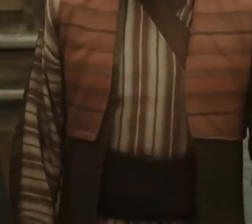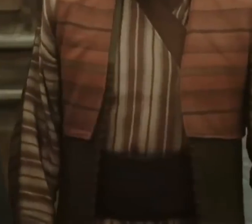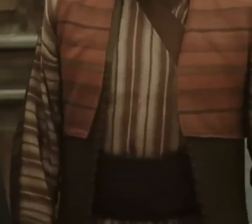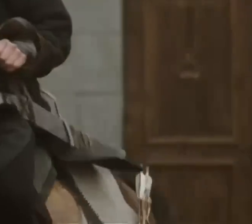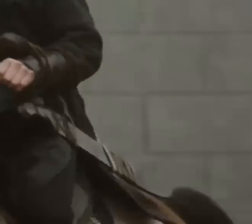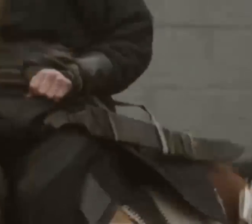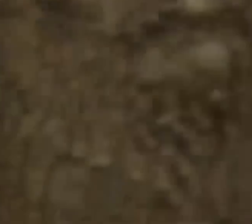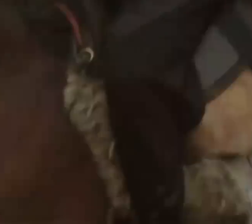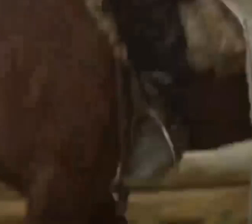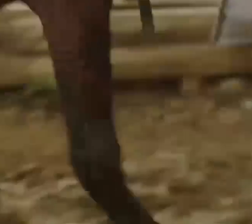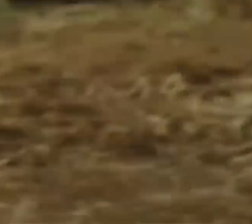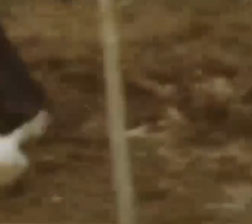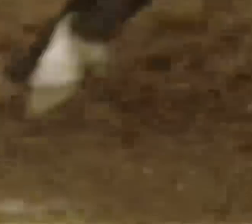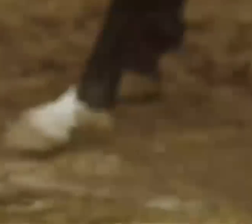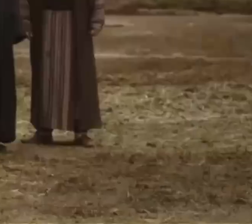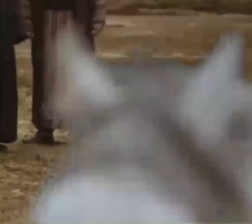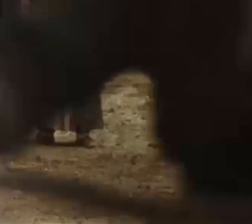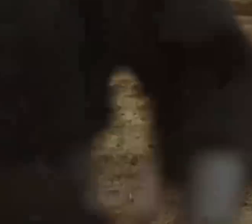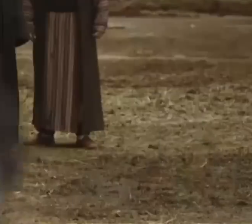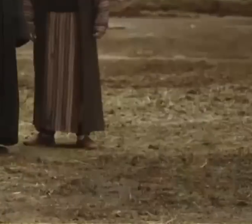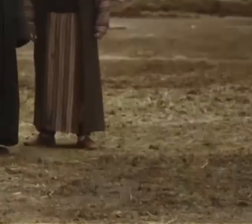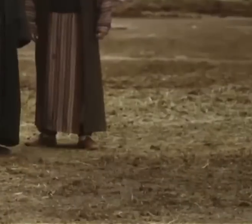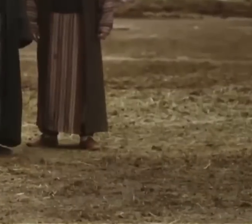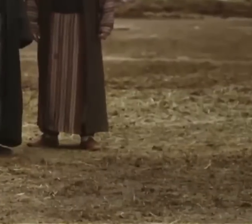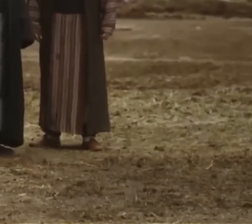(Müzik - Gerilim)